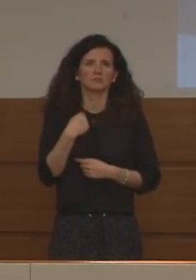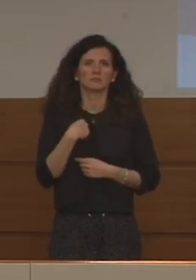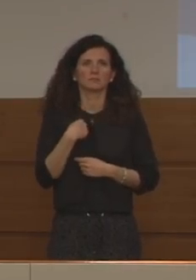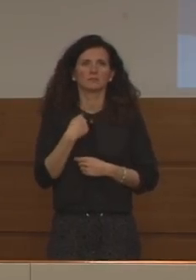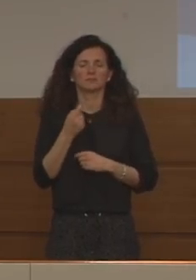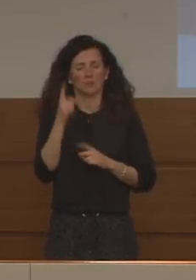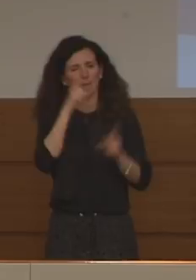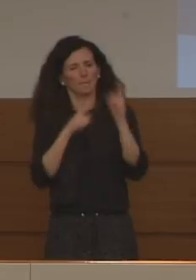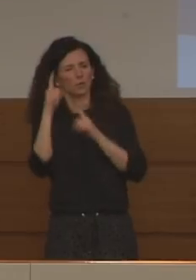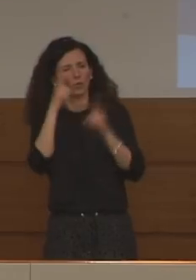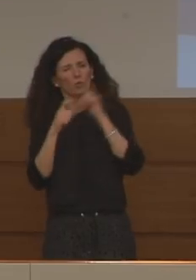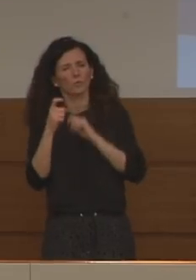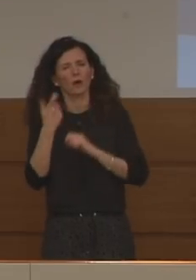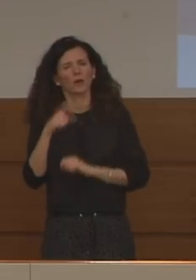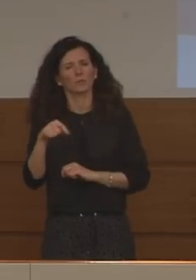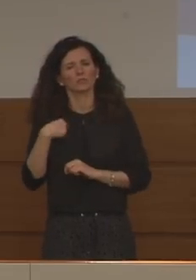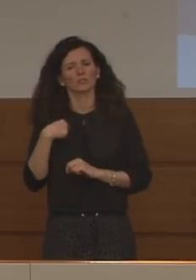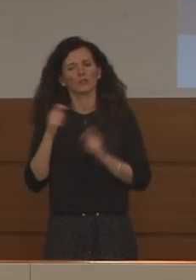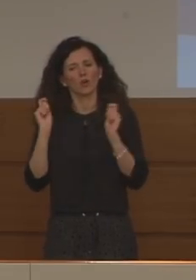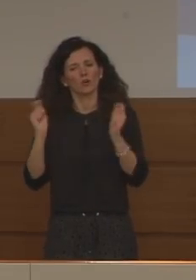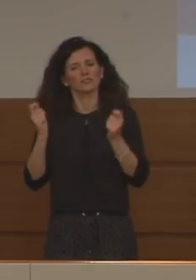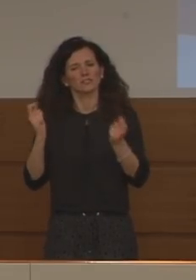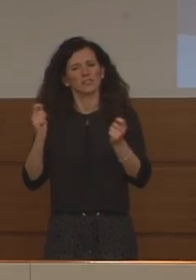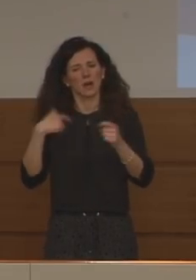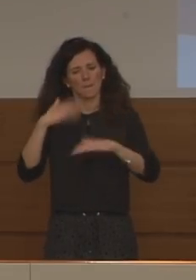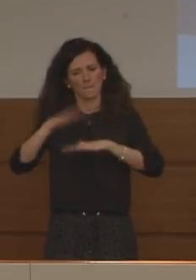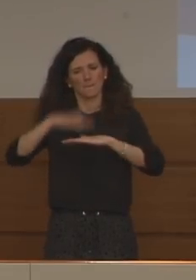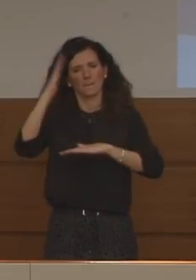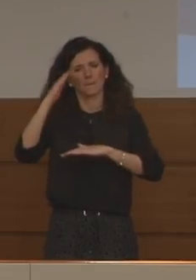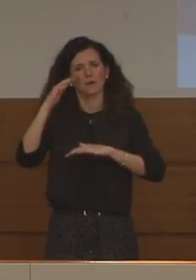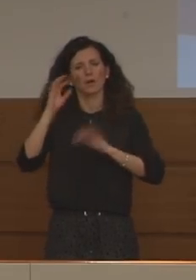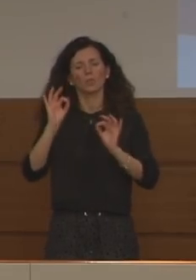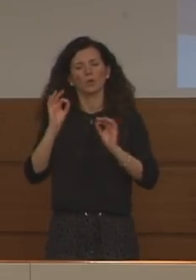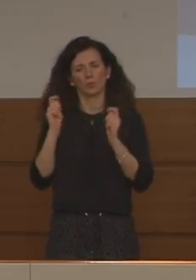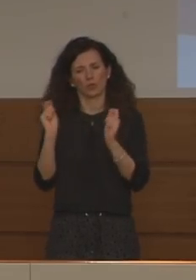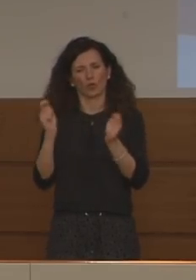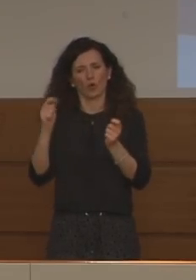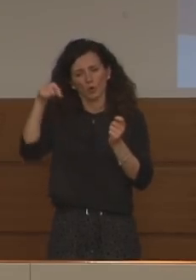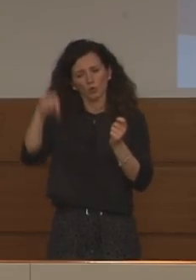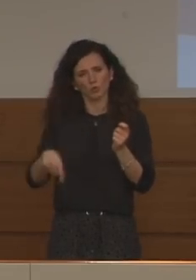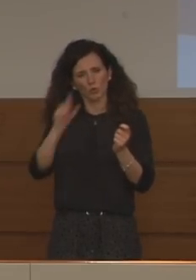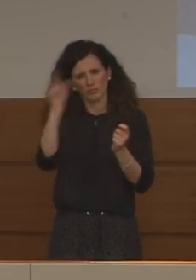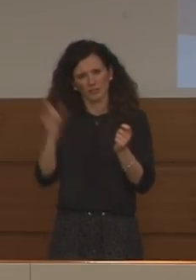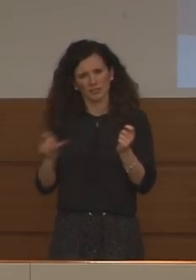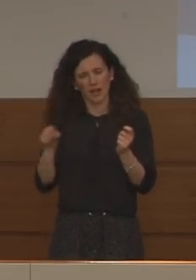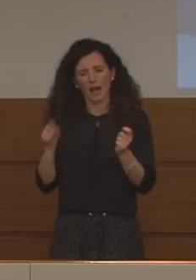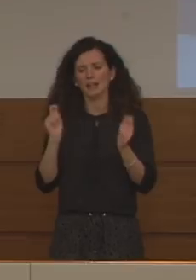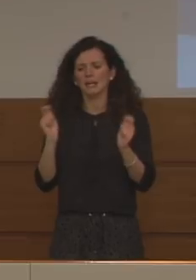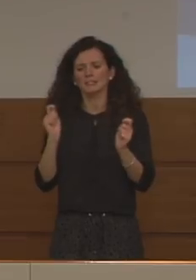stamattina. Alcuni quotidiani, soprattutto locali del sud, mostravano strade piene